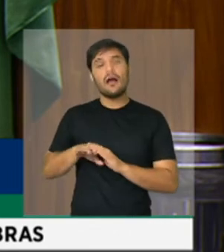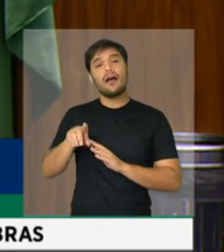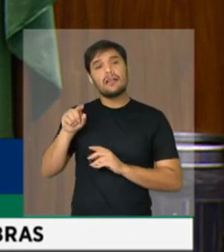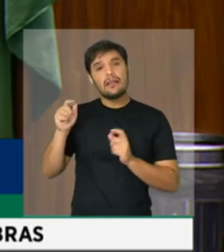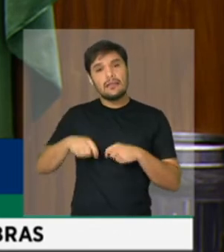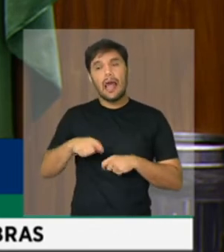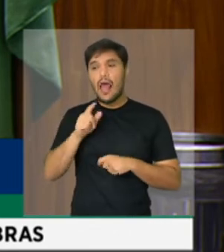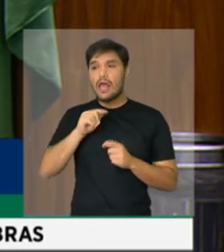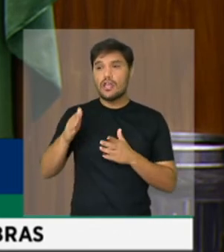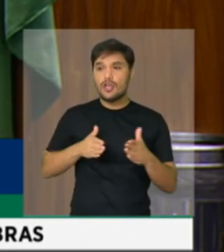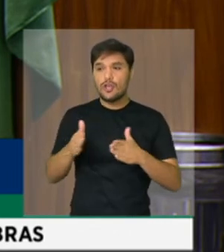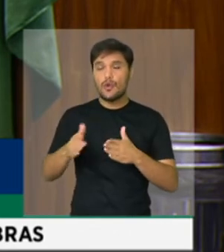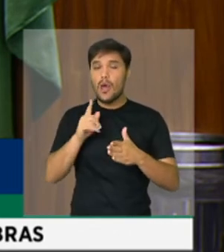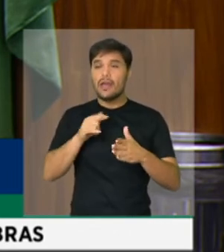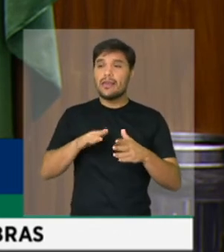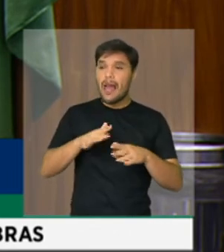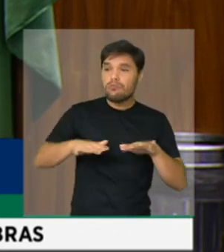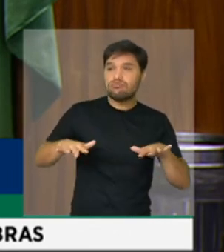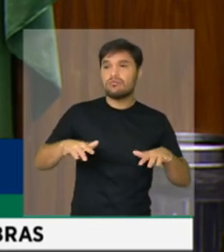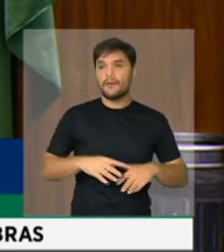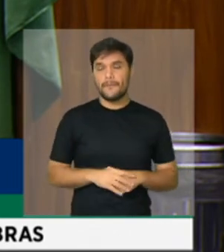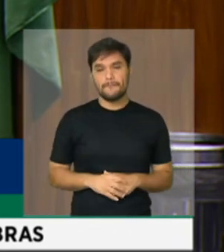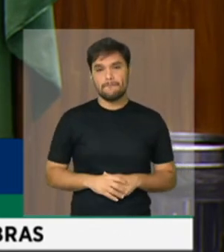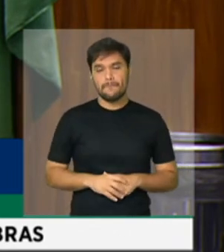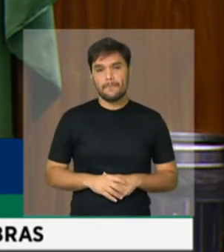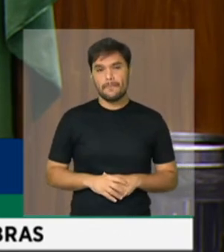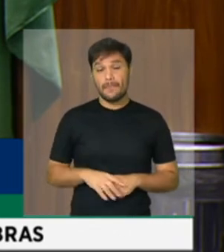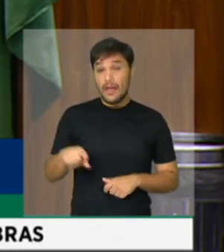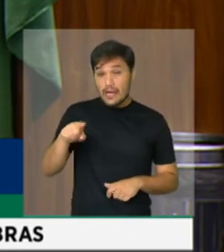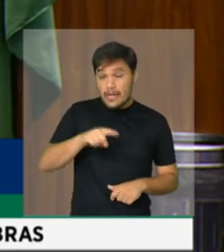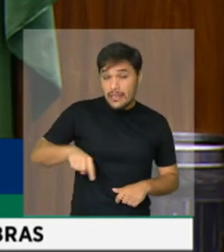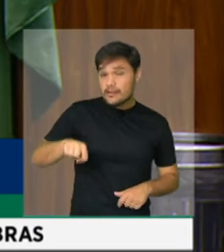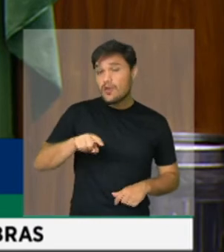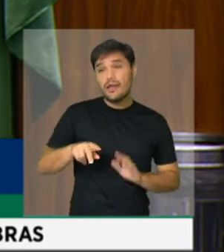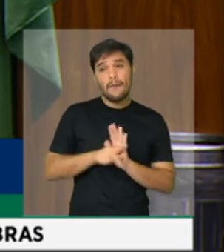E 50% DA ENERGIA ARMS NAVAL PELOS RIOS E BACIAS. E TUDO ISSO PERTENCE AO POVO